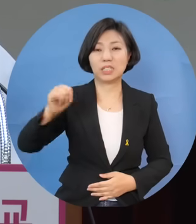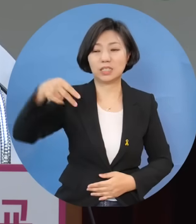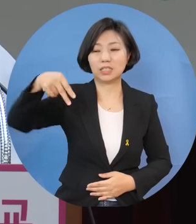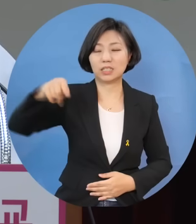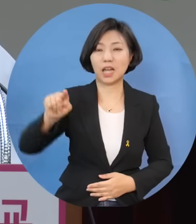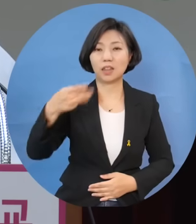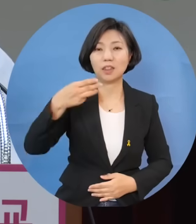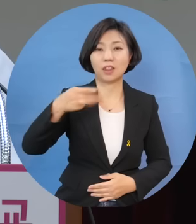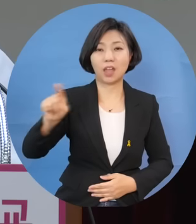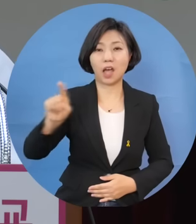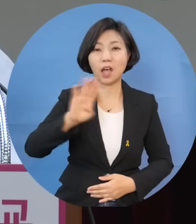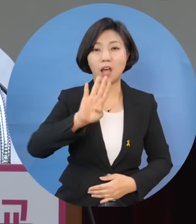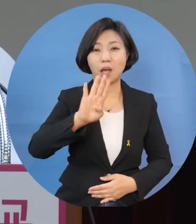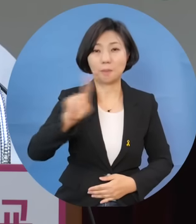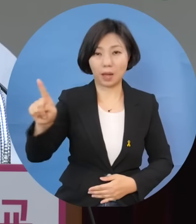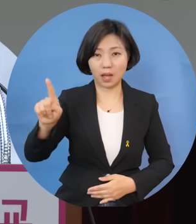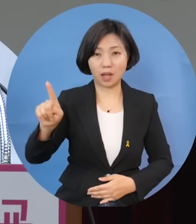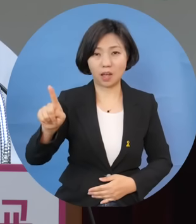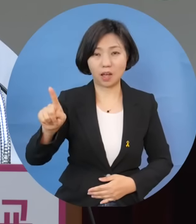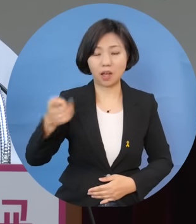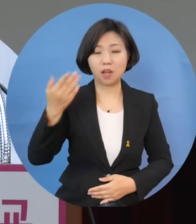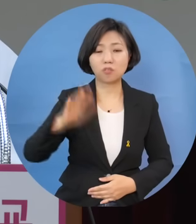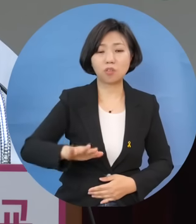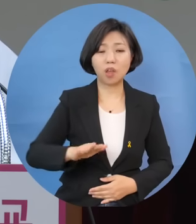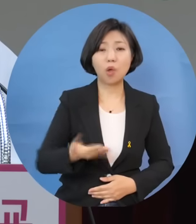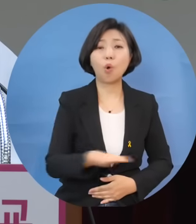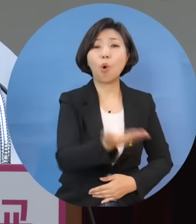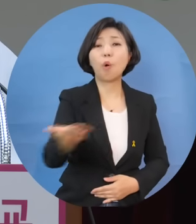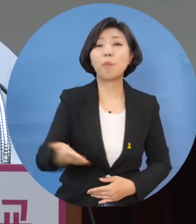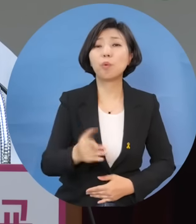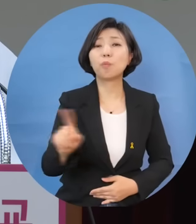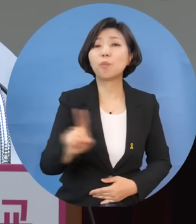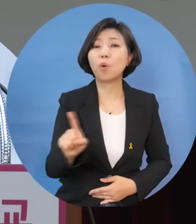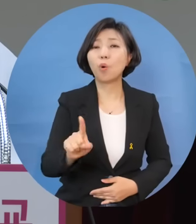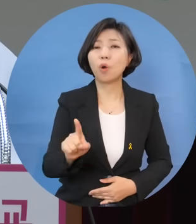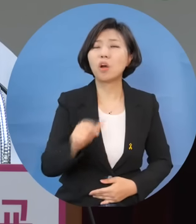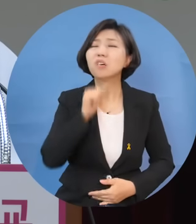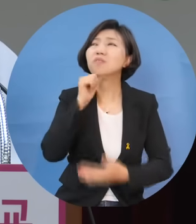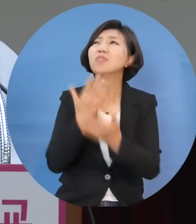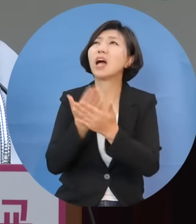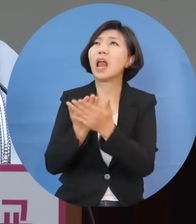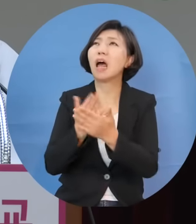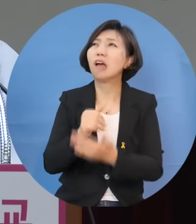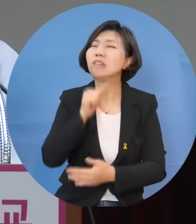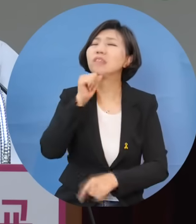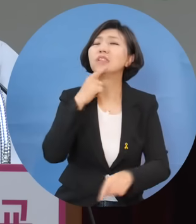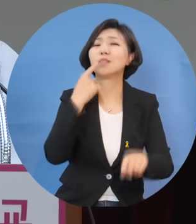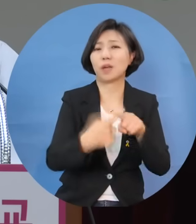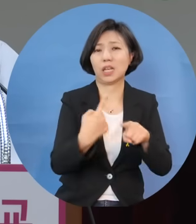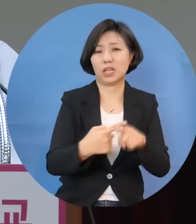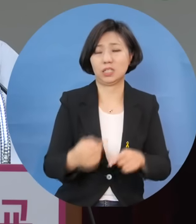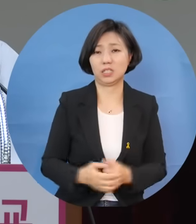그런데 여러분들은 늘 구걸만 하잖아요. 계속 무언가를 해달라고 하잖아요. 그건 '거지 근성'이에요.